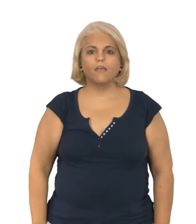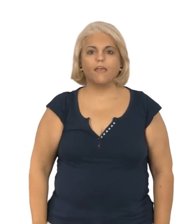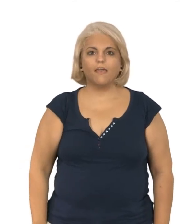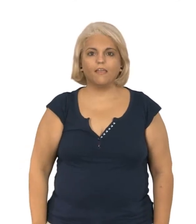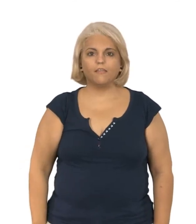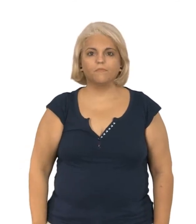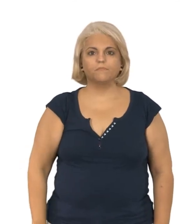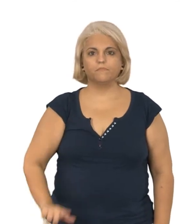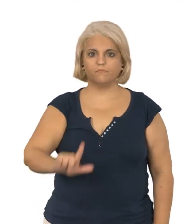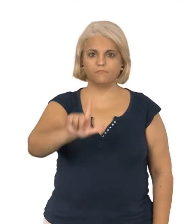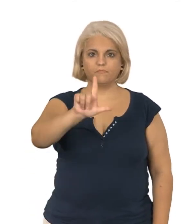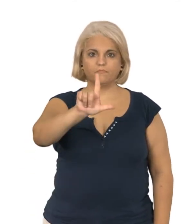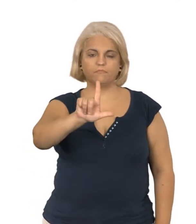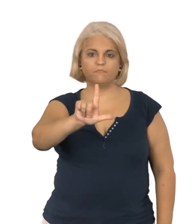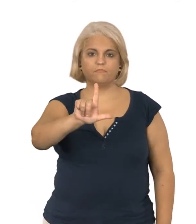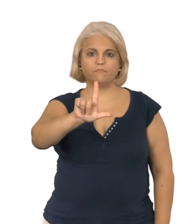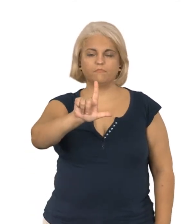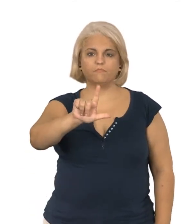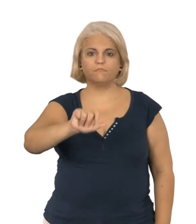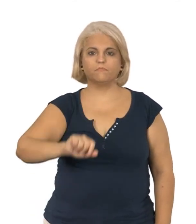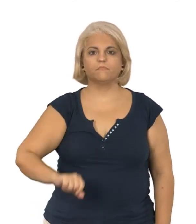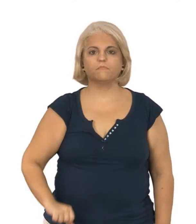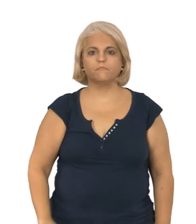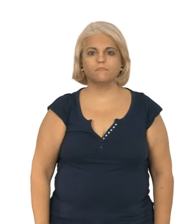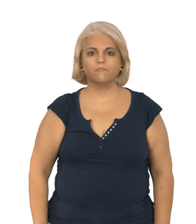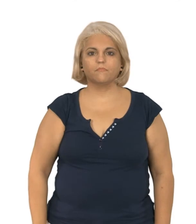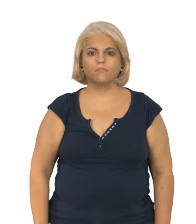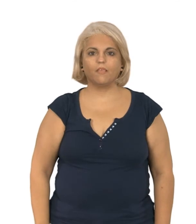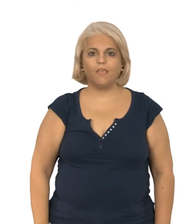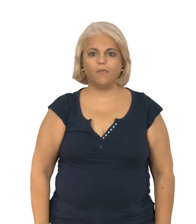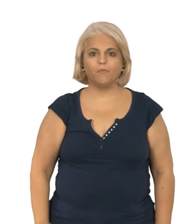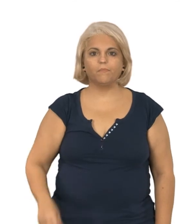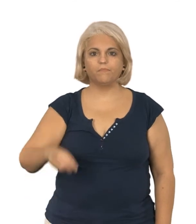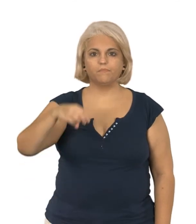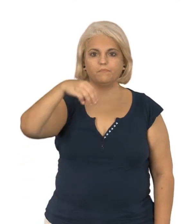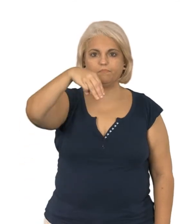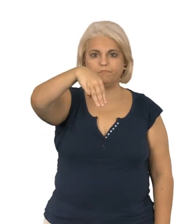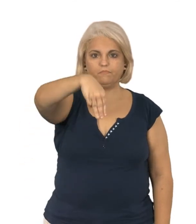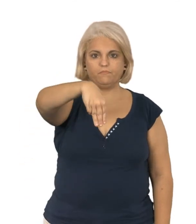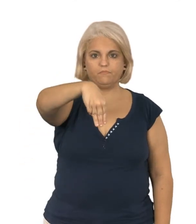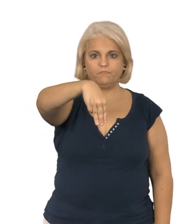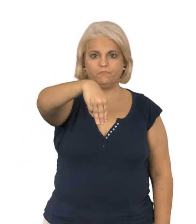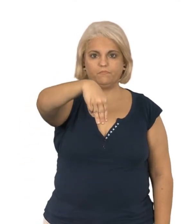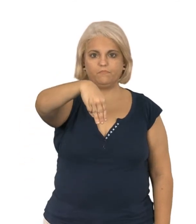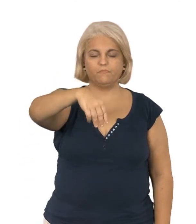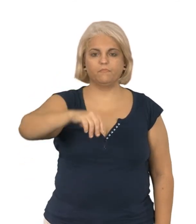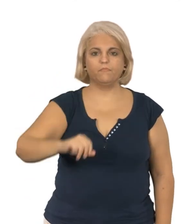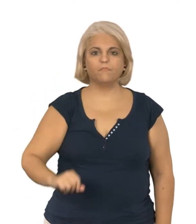L M